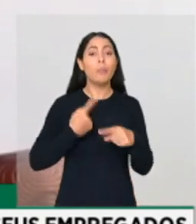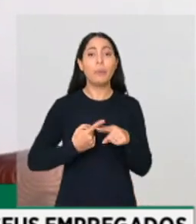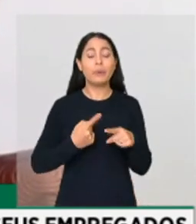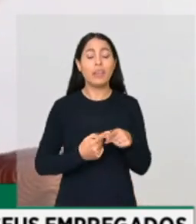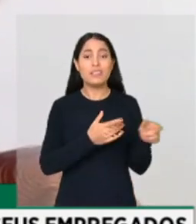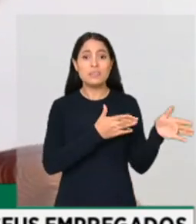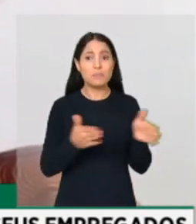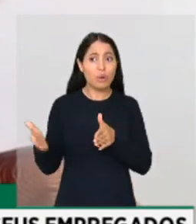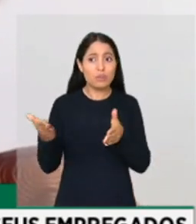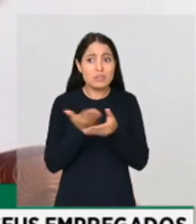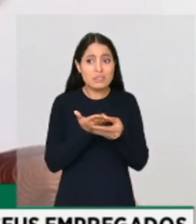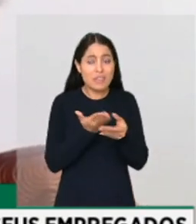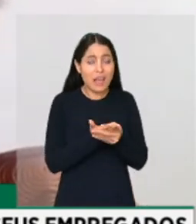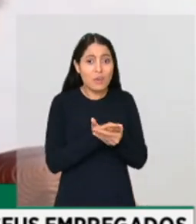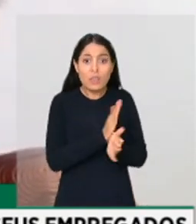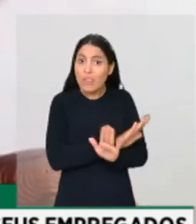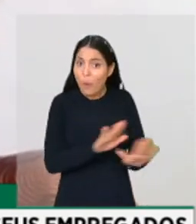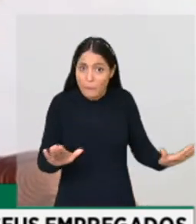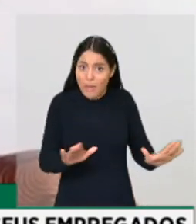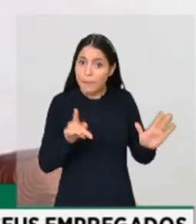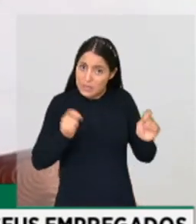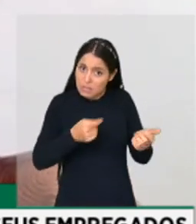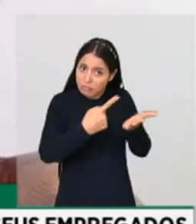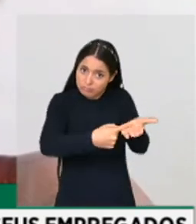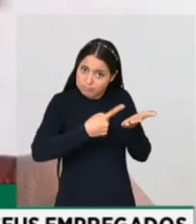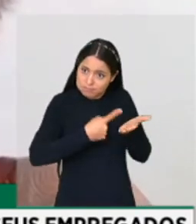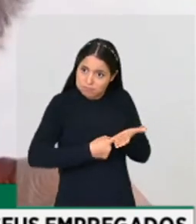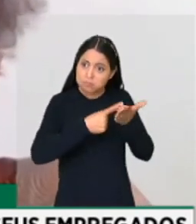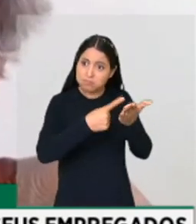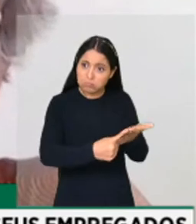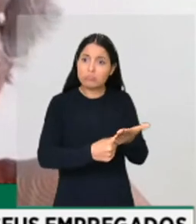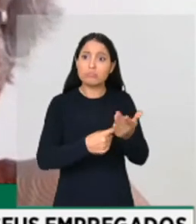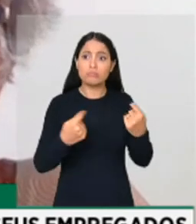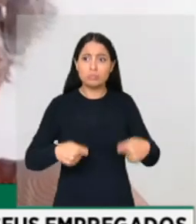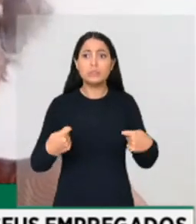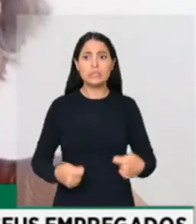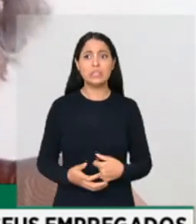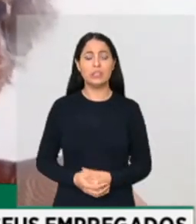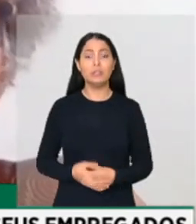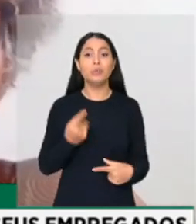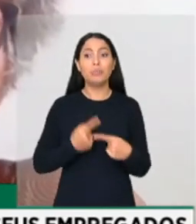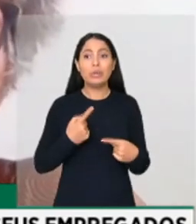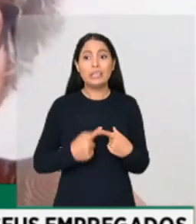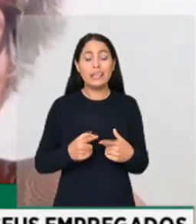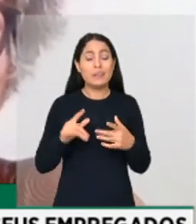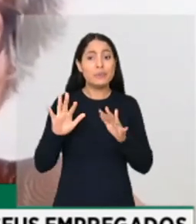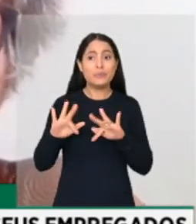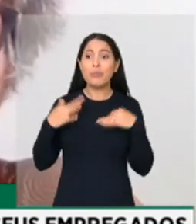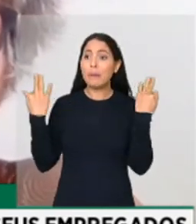INTERROMPER ESSE PROCESSO PARA ESTABELECER UM PROCESSO NEGOCIAL. APENAS PARA CONCLUIR PORQUE PRIMEIRO ESSAS FAMÍLIAS ESTÃO SEM RECEBER QUALQUER TIPO DE AUXÍLIO,